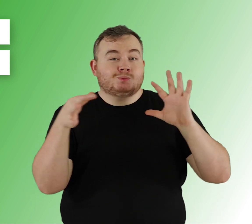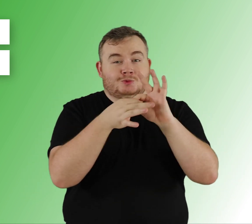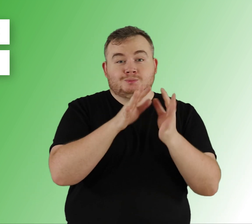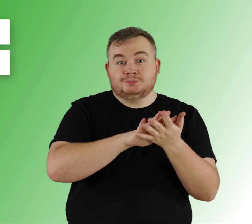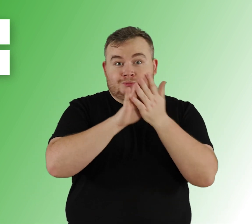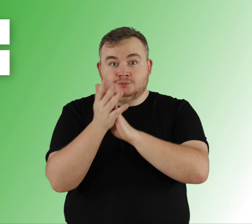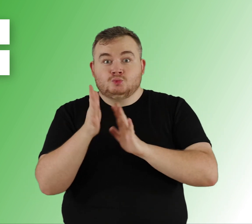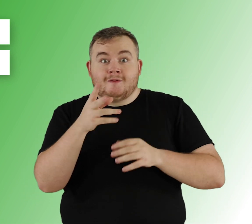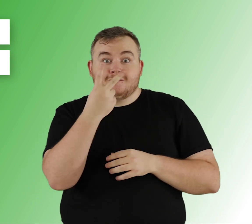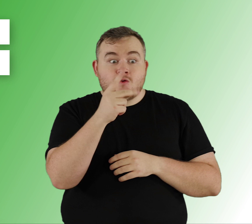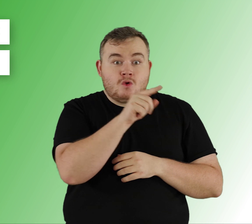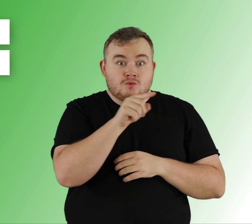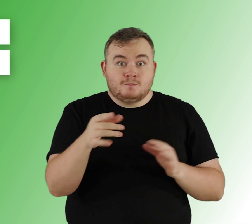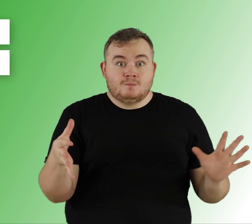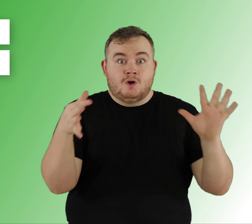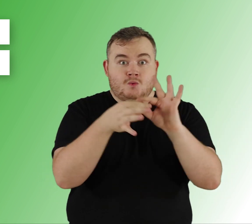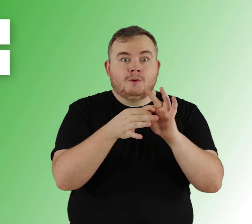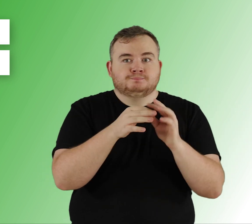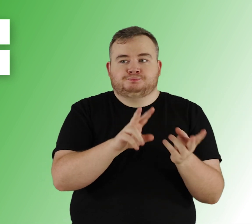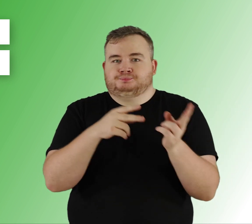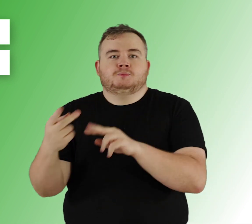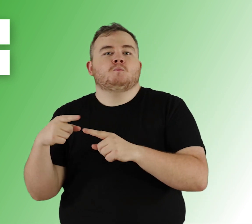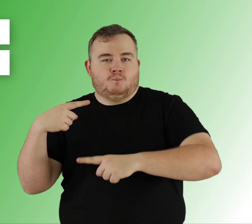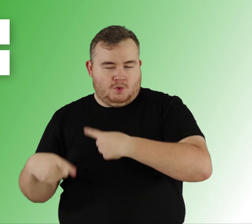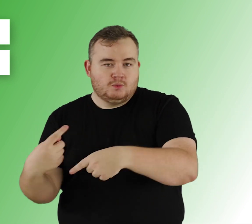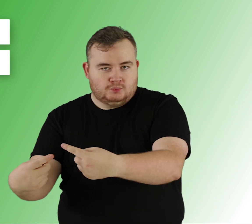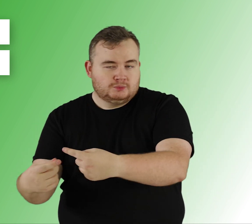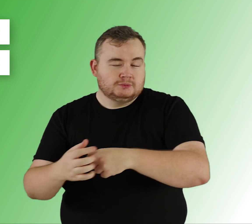i ulegające przemianom chemicznym. Substancje powstające w wyniku reakcji chemicznych to produkty reakcji.